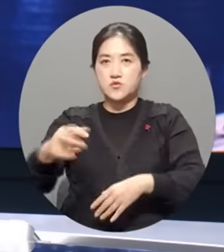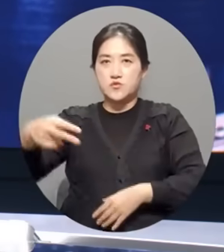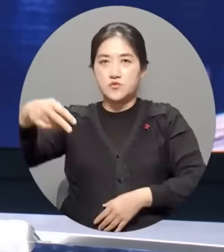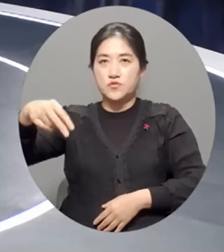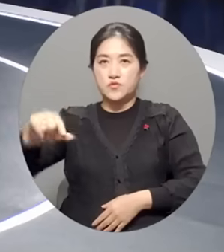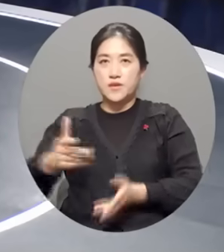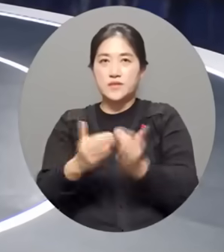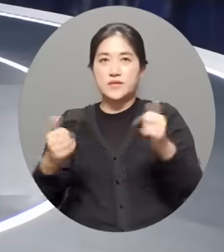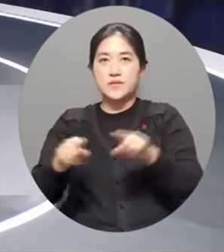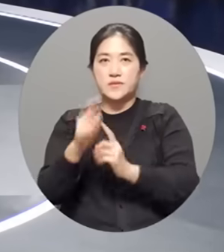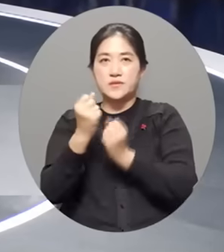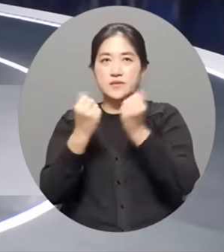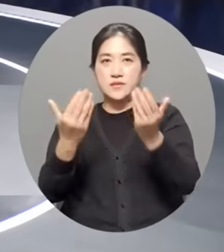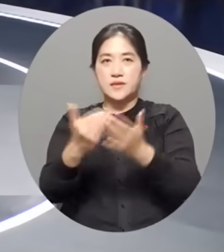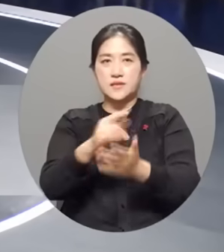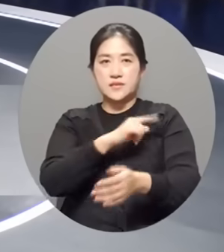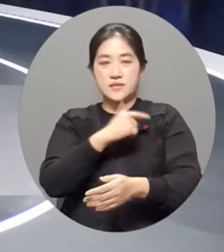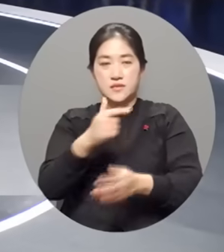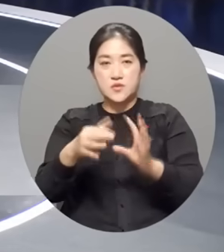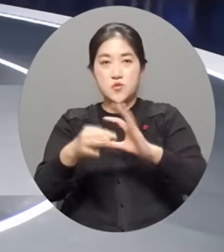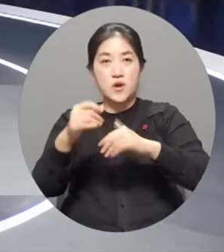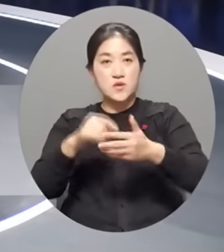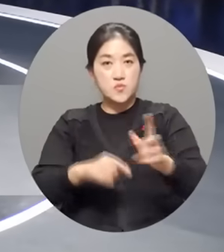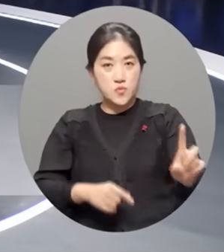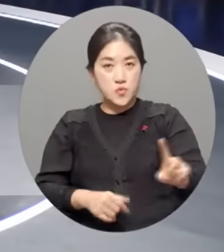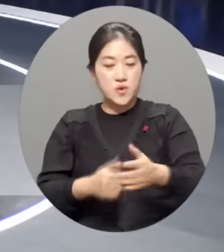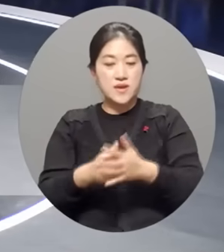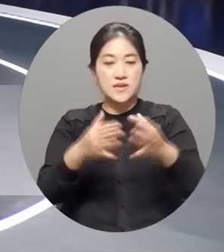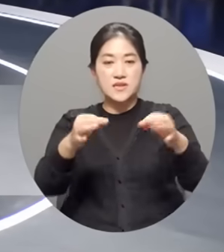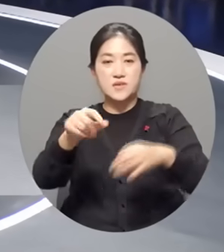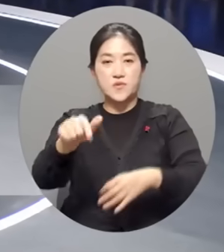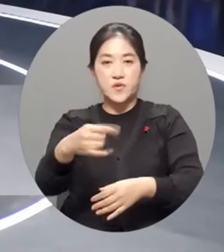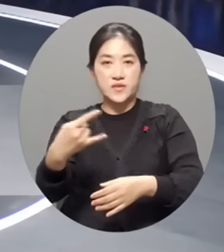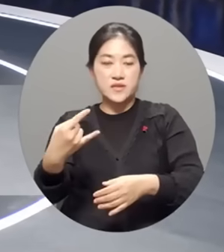(앵커) 한동훈 비대위 체제 출범 정치팀 윤수한 기자와 좀 더 이야기해보겠습니다. 윤 기자.